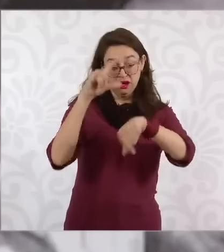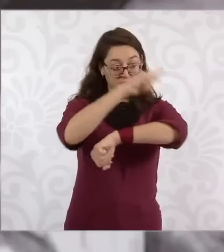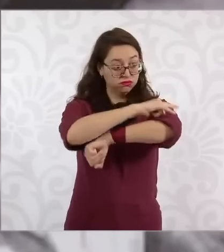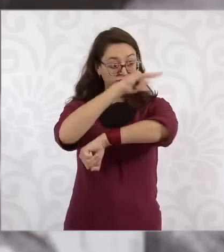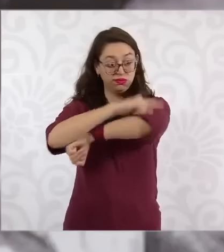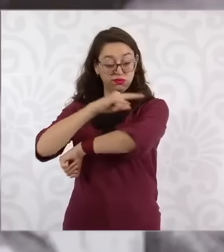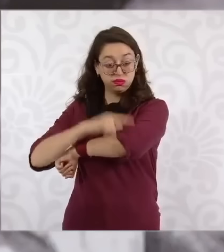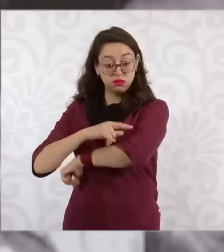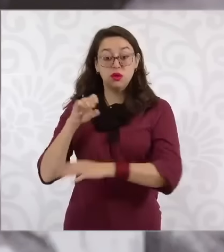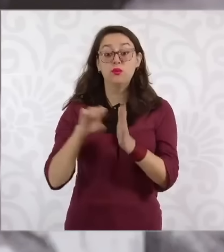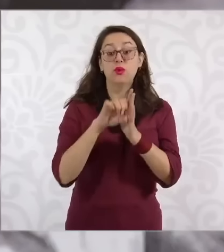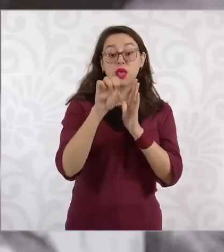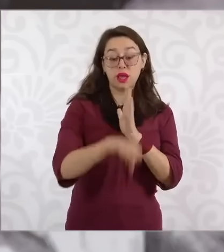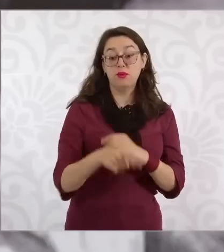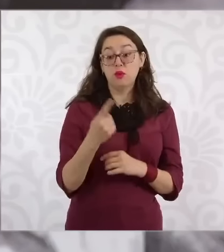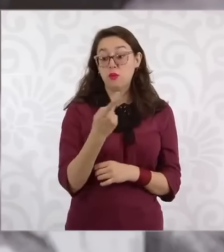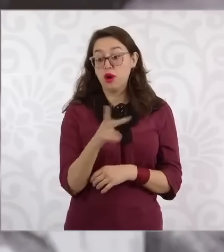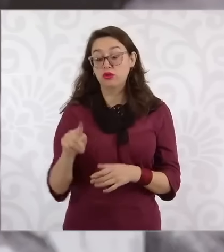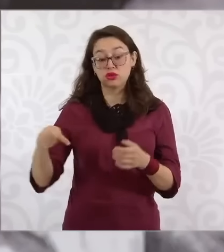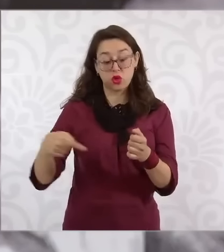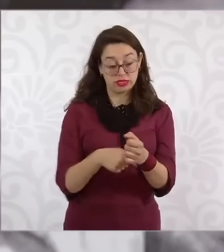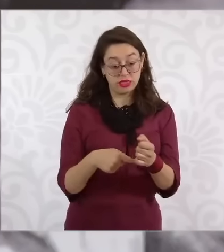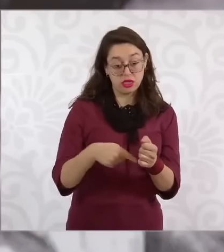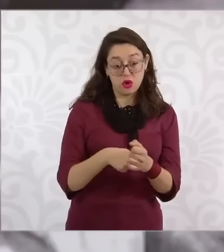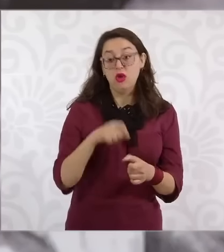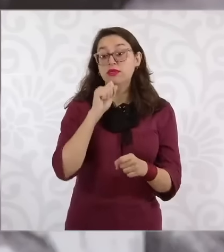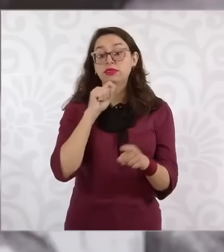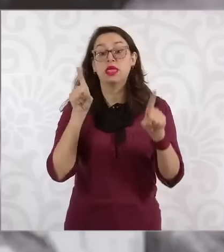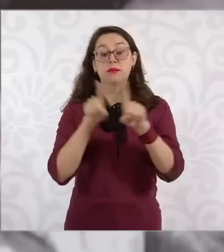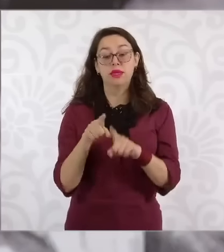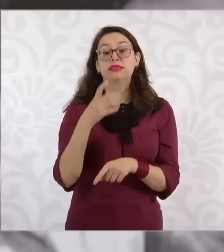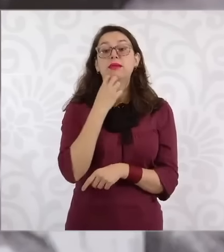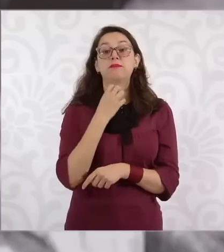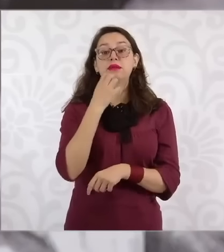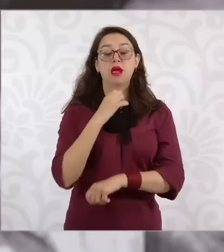por ejemplo, el de Puerto Escondido y también el aeropuerto internacional de Tepic. Entonces,